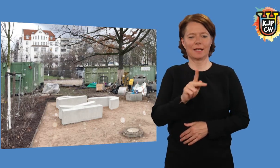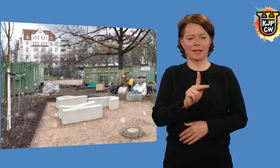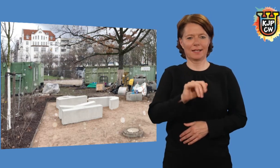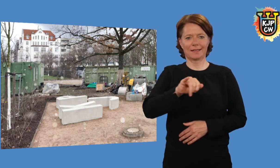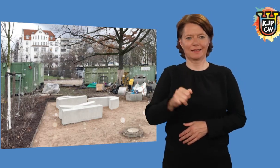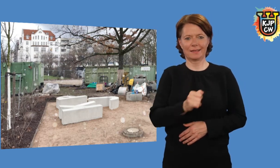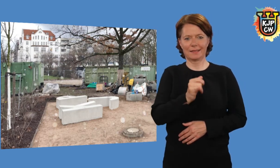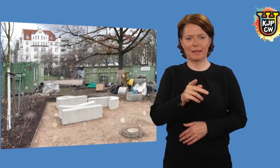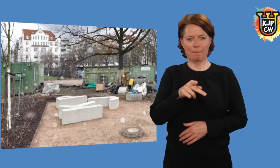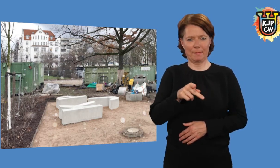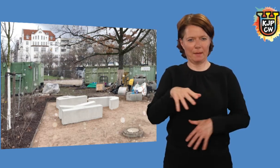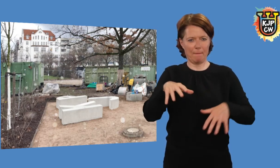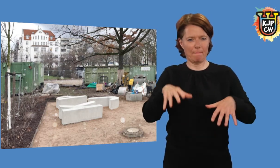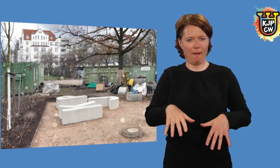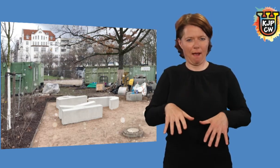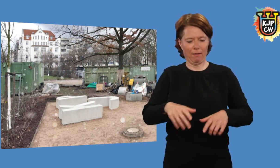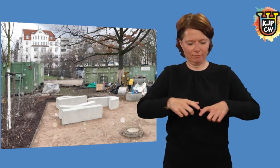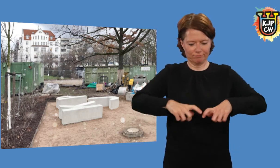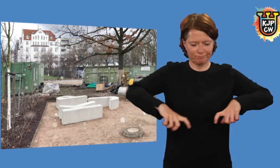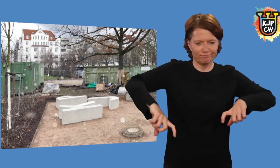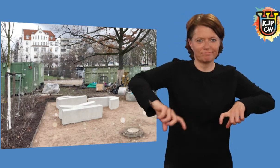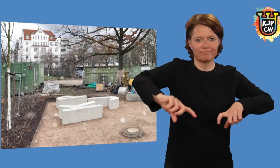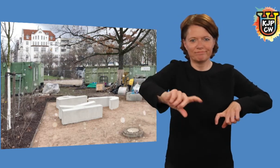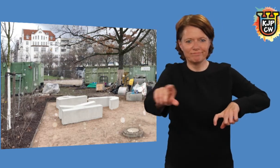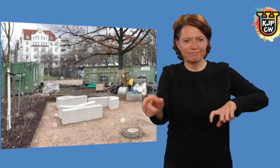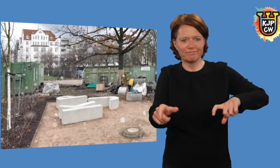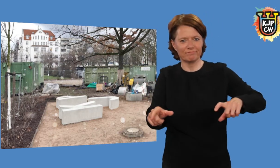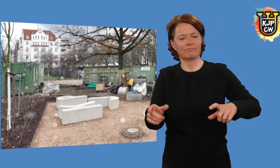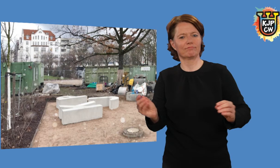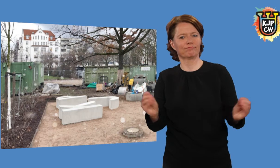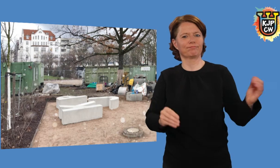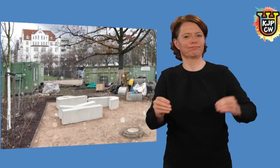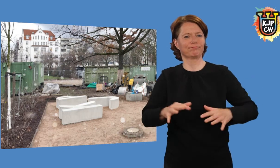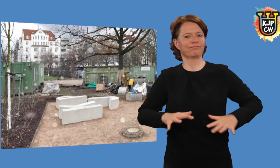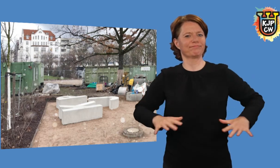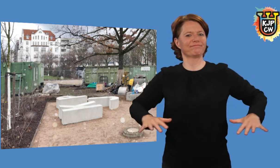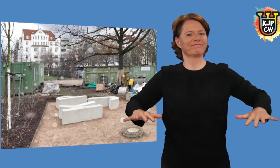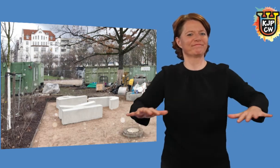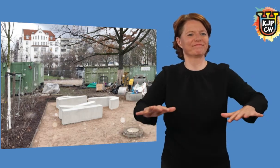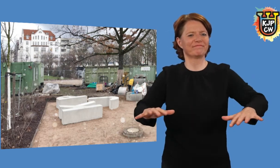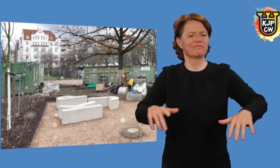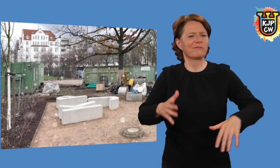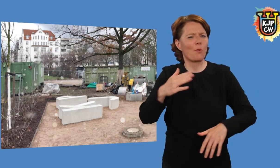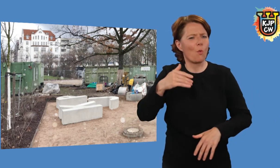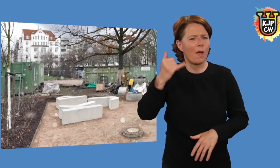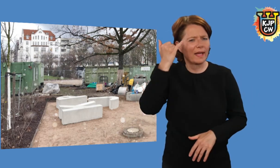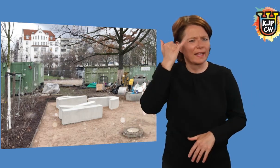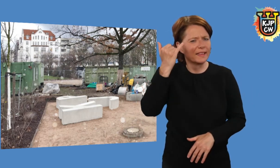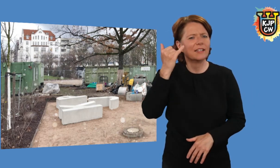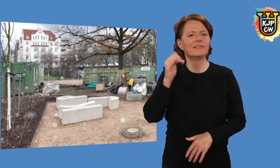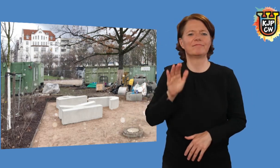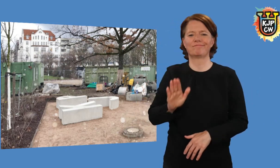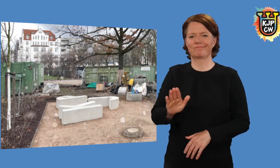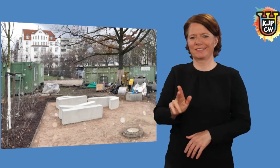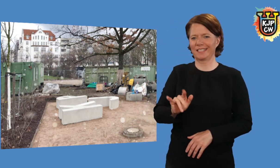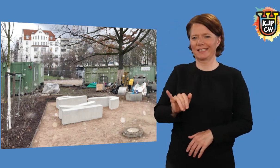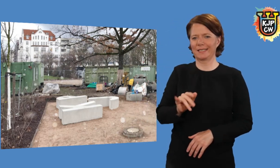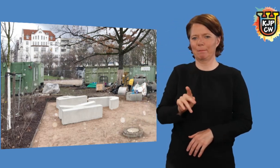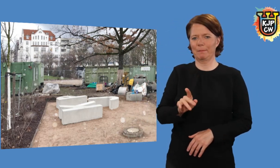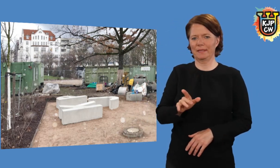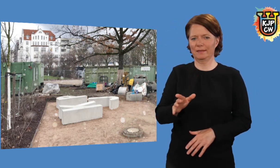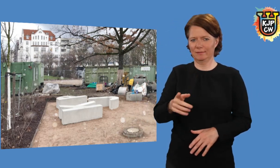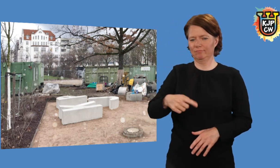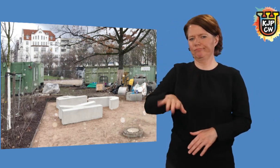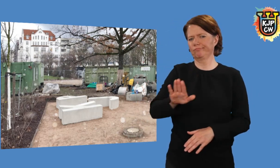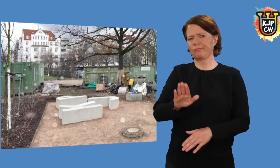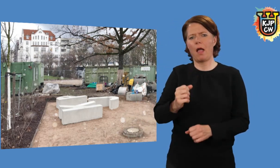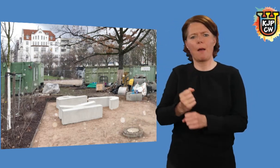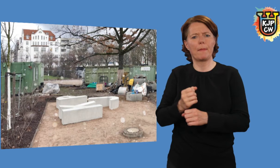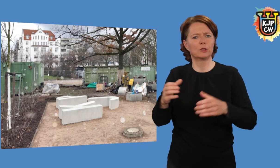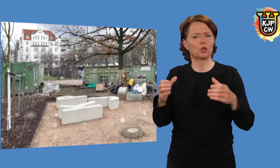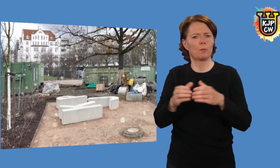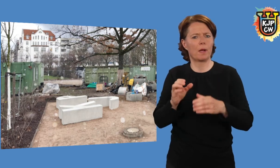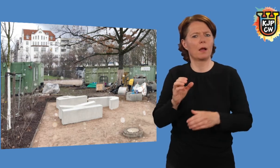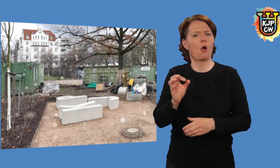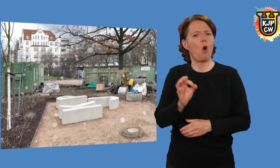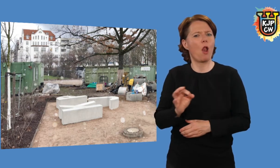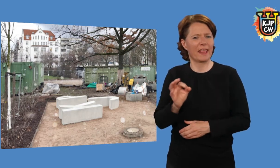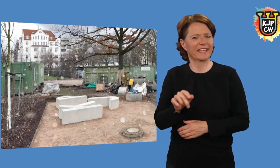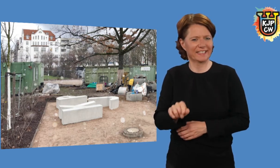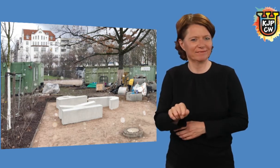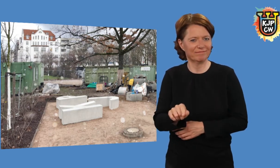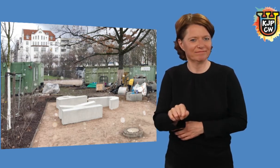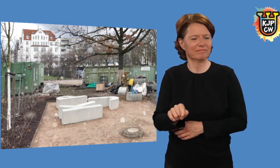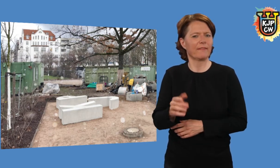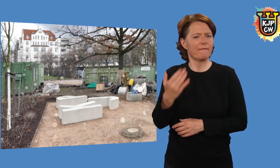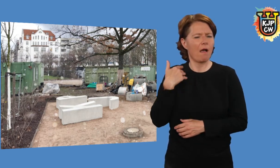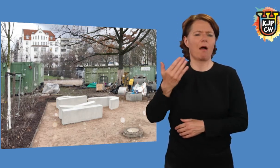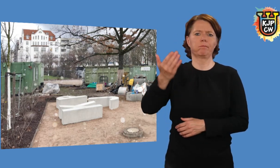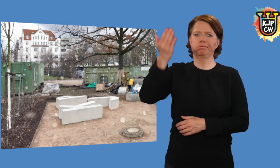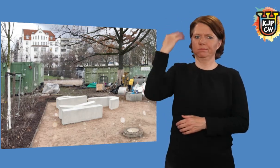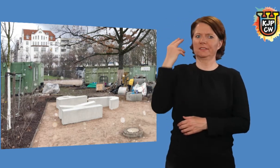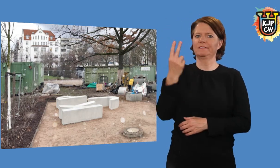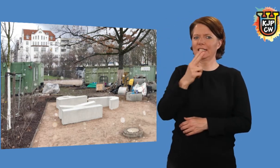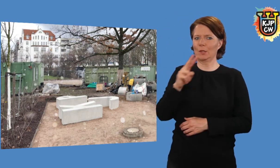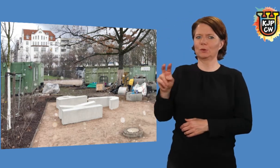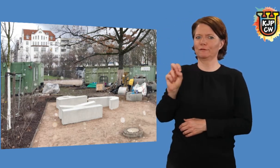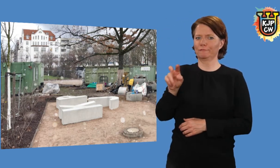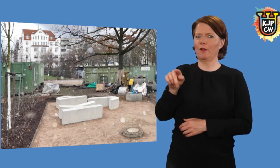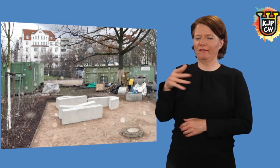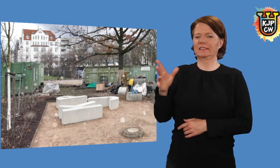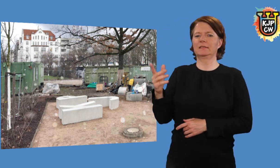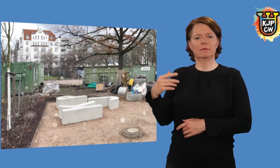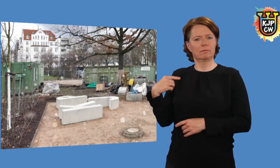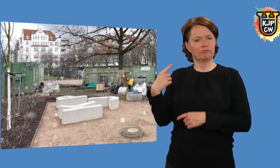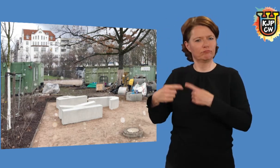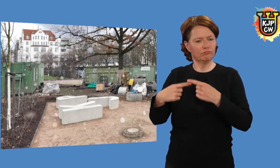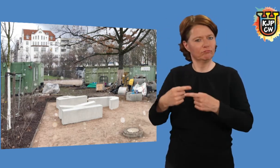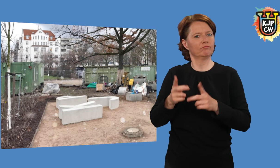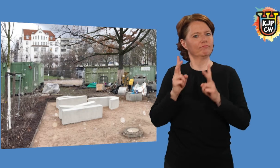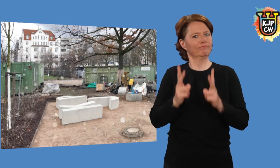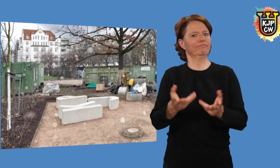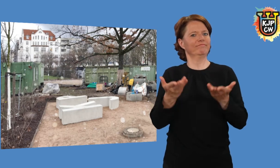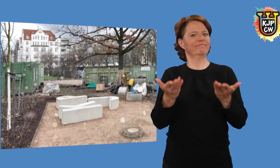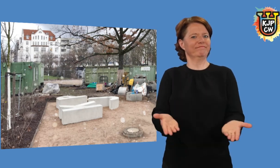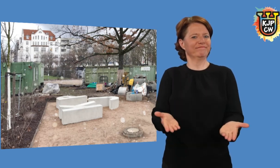Die Idee dazu stammt vom KJP und seiner AG Oli aus dem Jahr 2012.